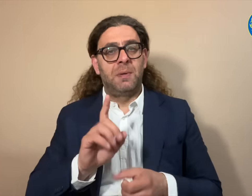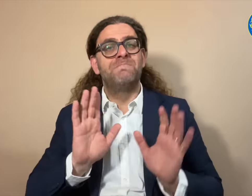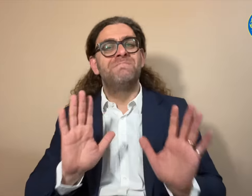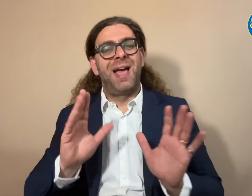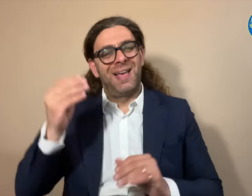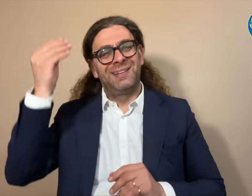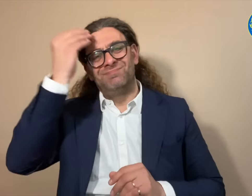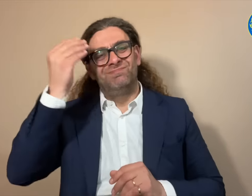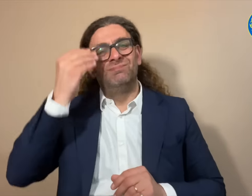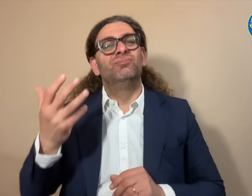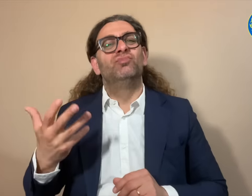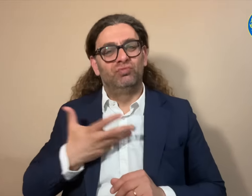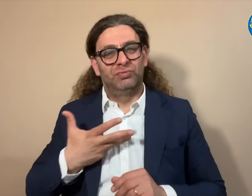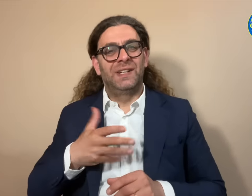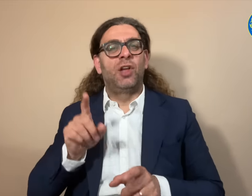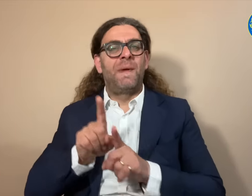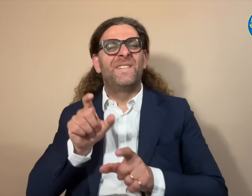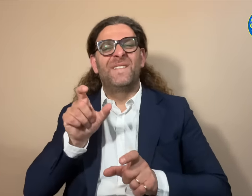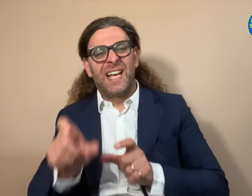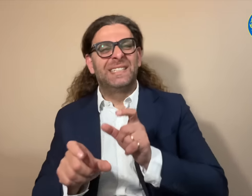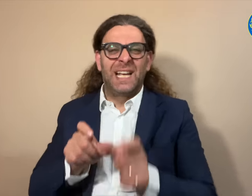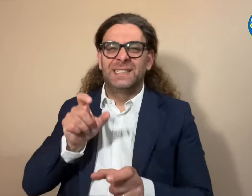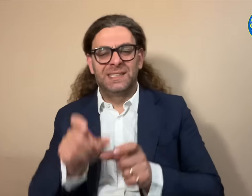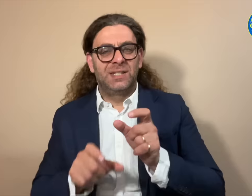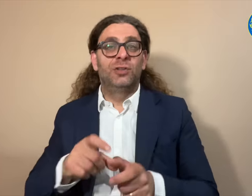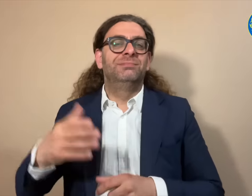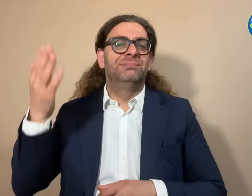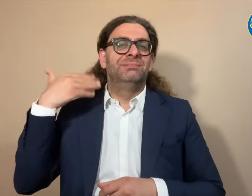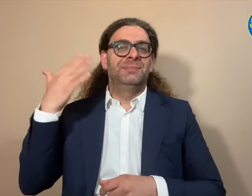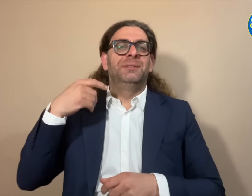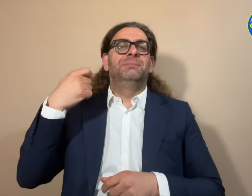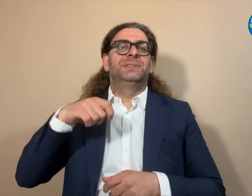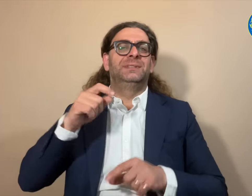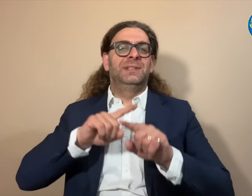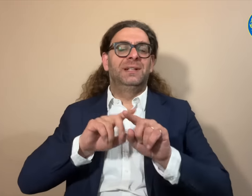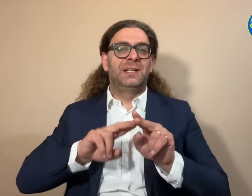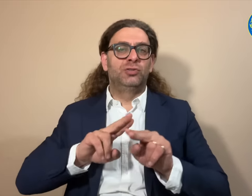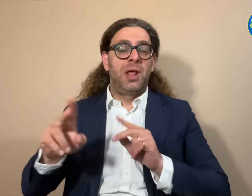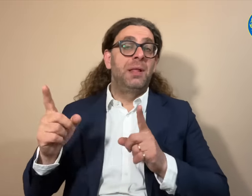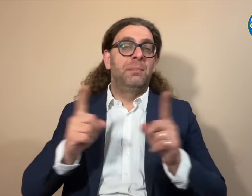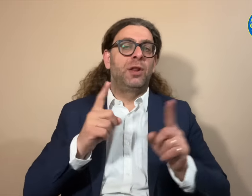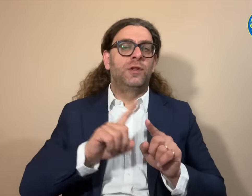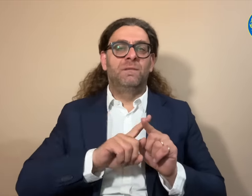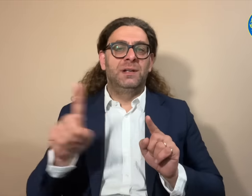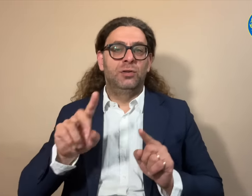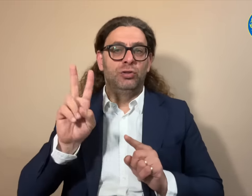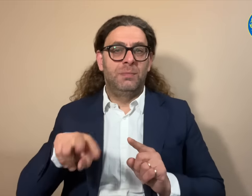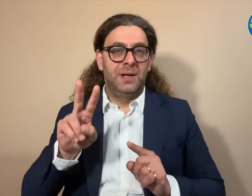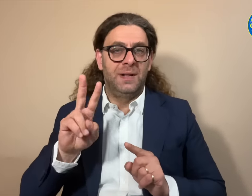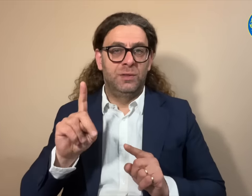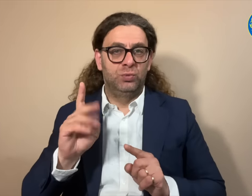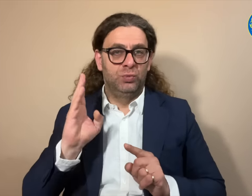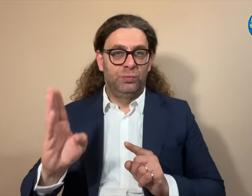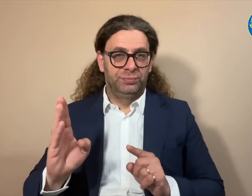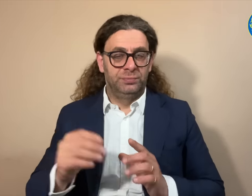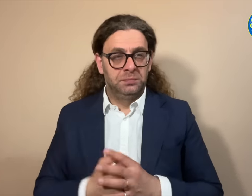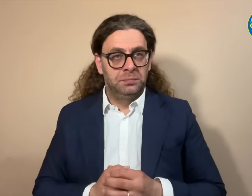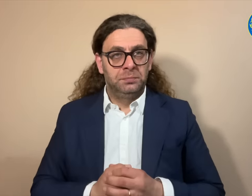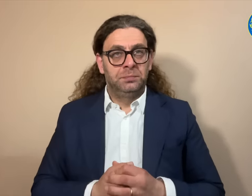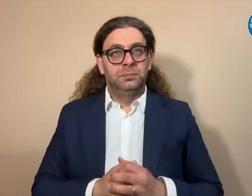Ritiene invece che vi siano state delle vessazioni da parte dell’allora Presidente Nazionale nel periodo fino ad agosto 2021.